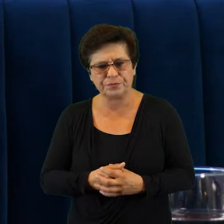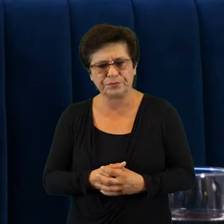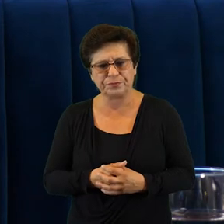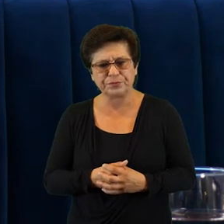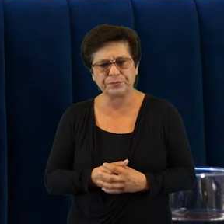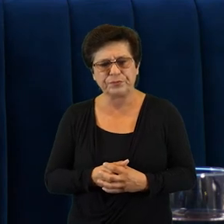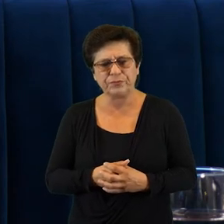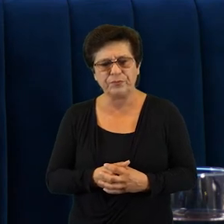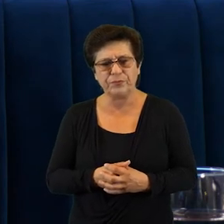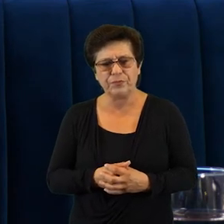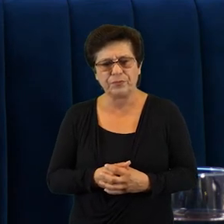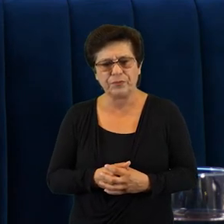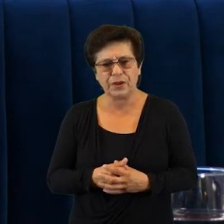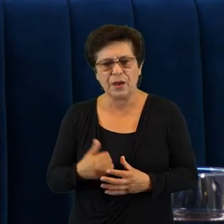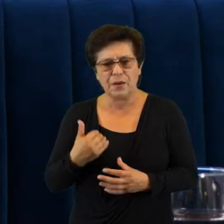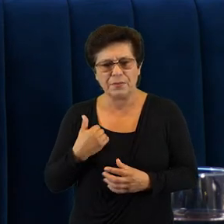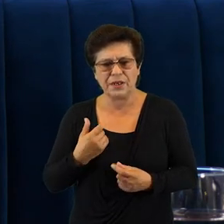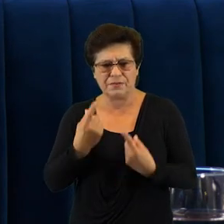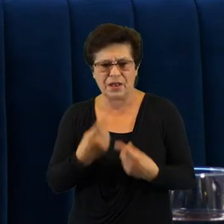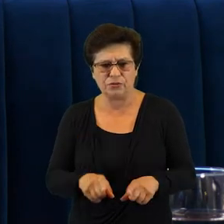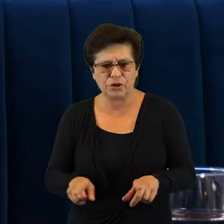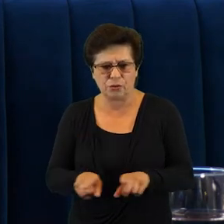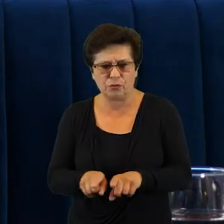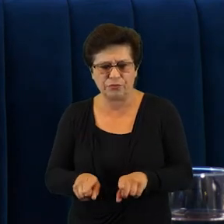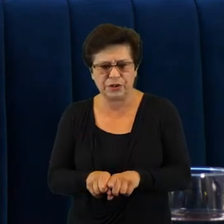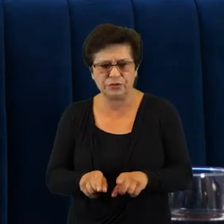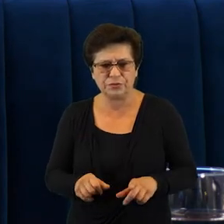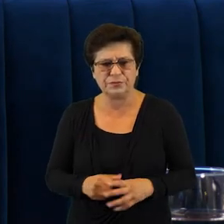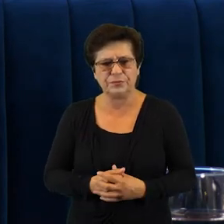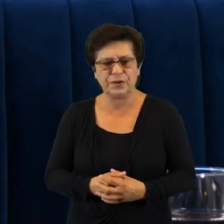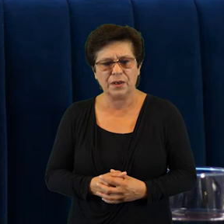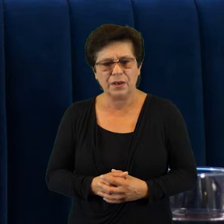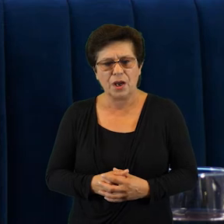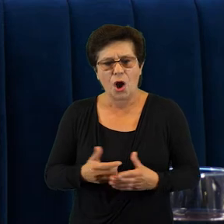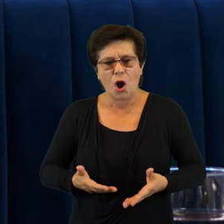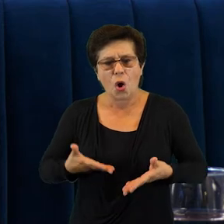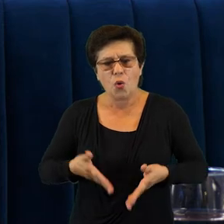który debiutował w Lesznie wczesnymi sonetami [niezrozumiałe] Sonette a urodził się w Głogowie.